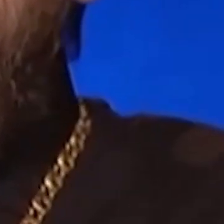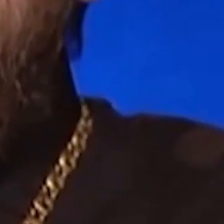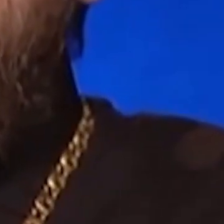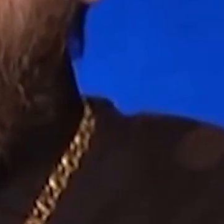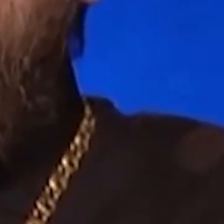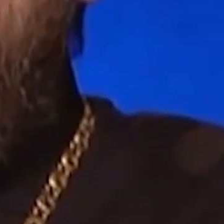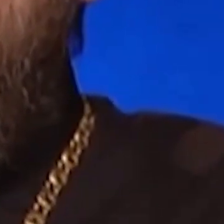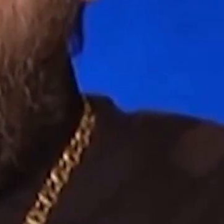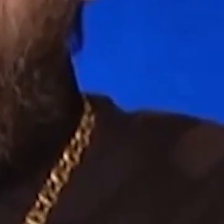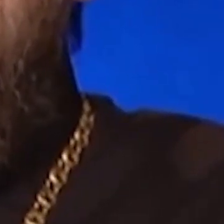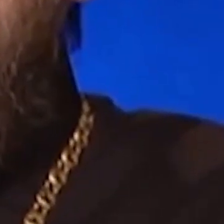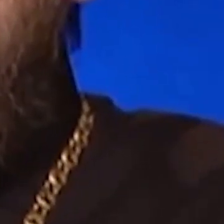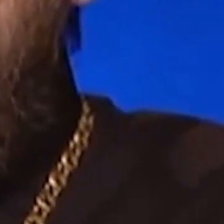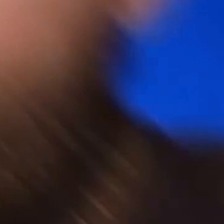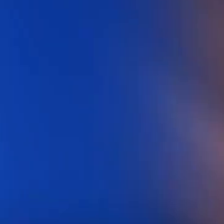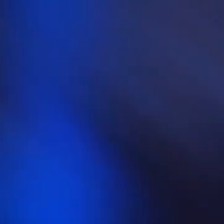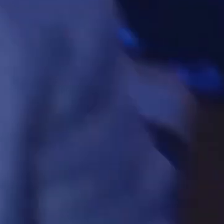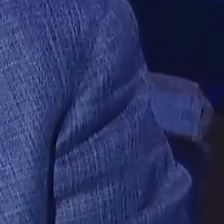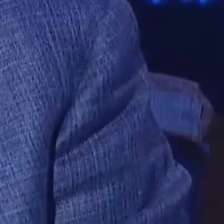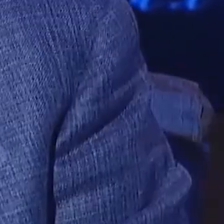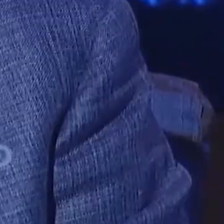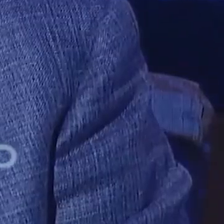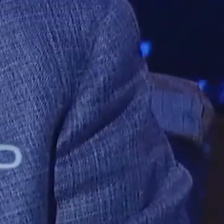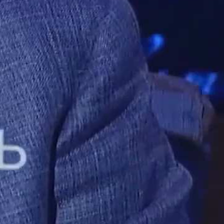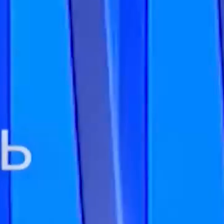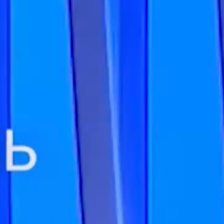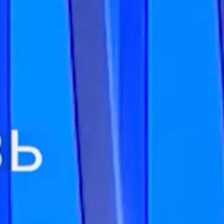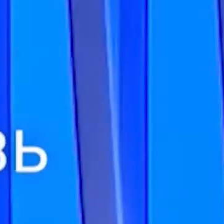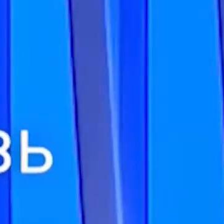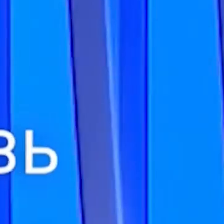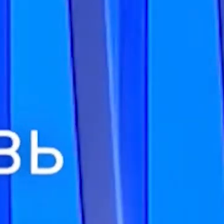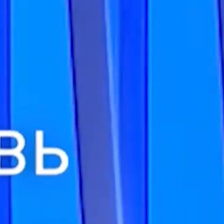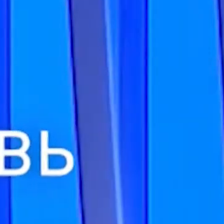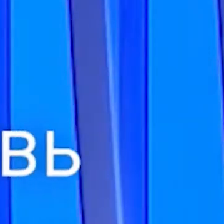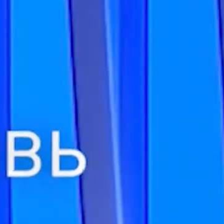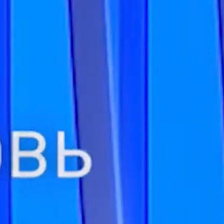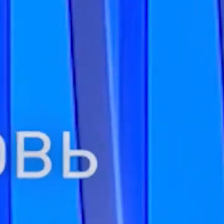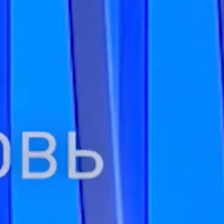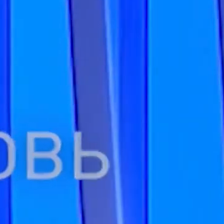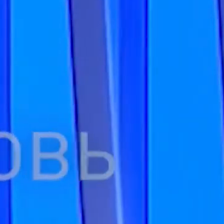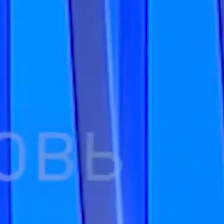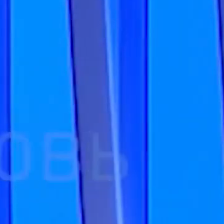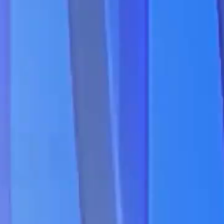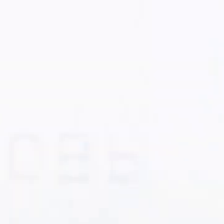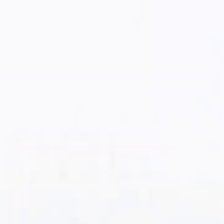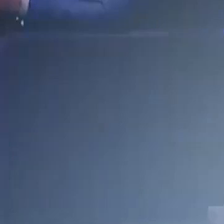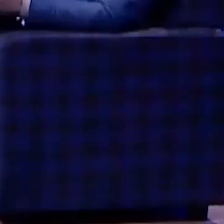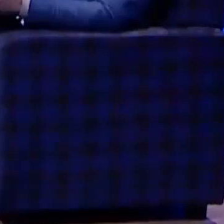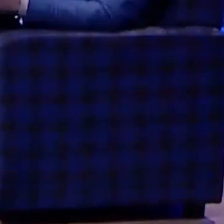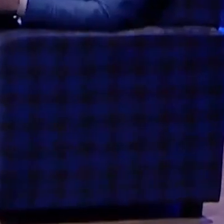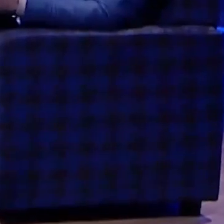и тогда когда у нас прощение не просят любовь О чем еще писать поэтом О самом главном авторская